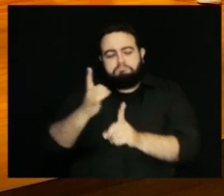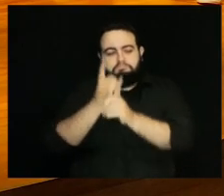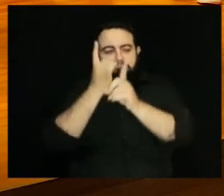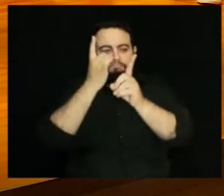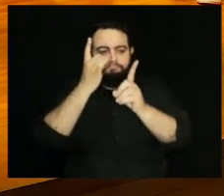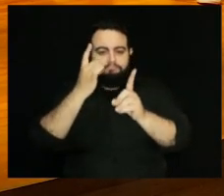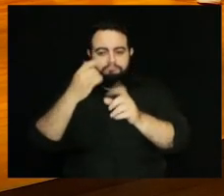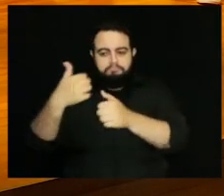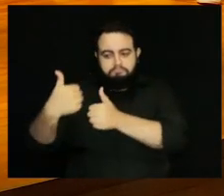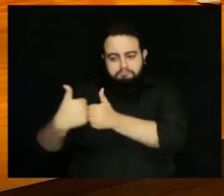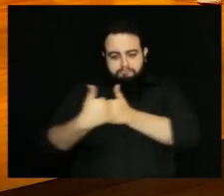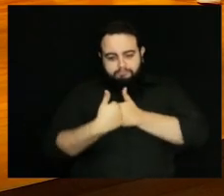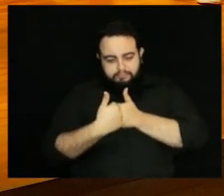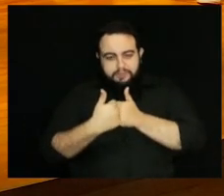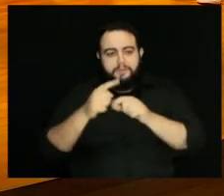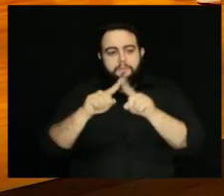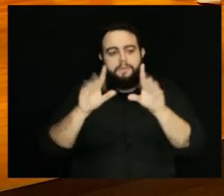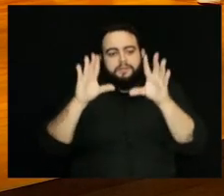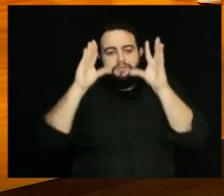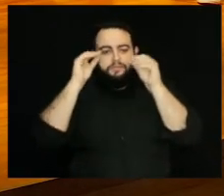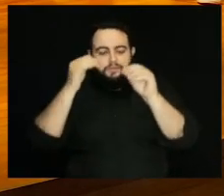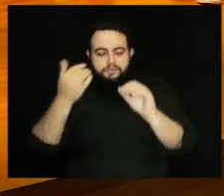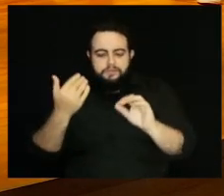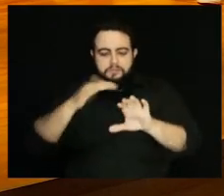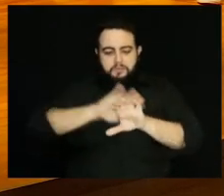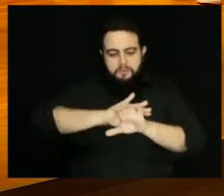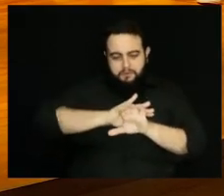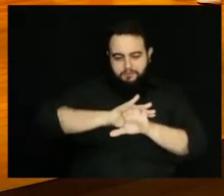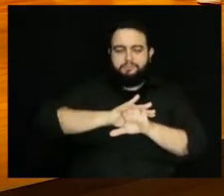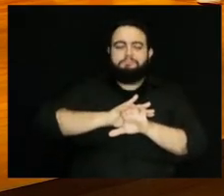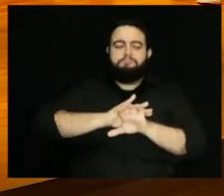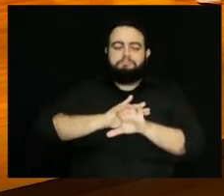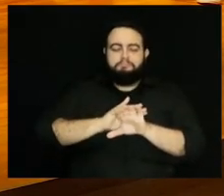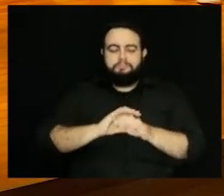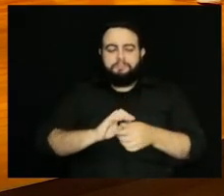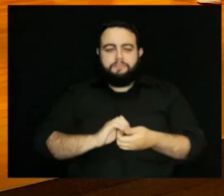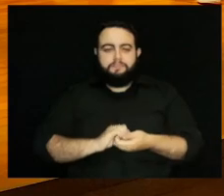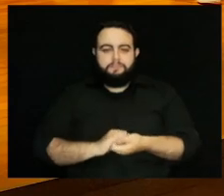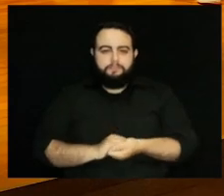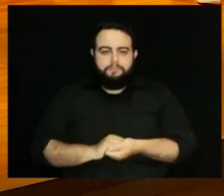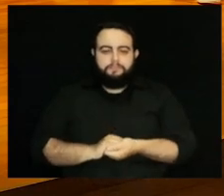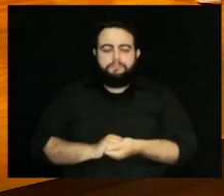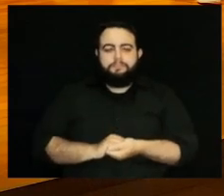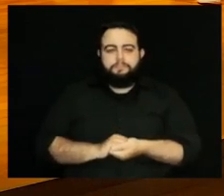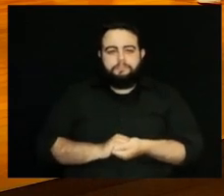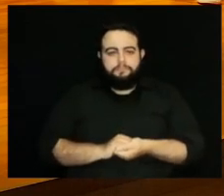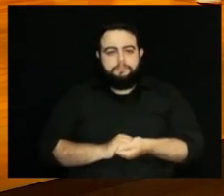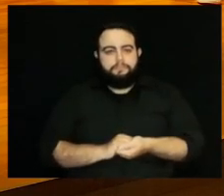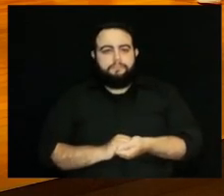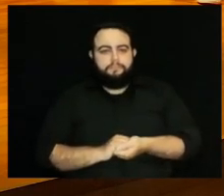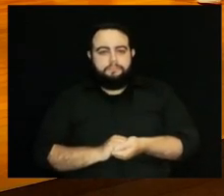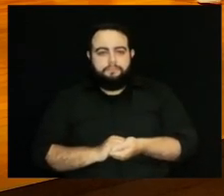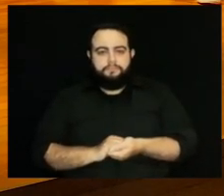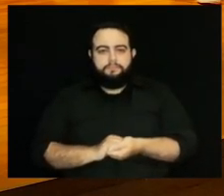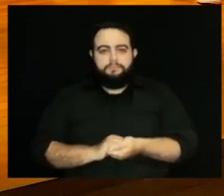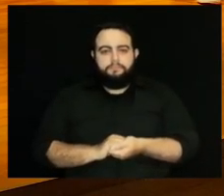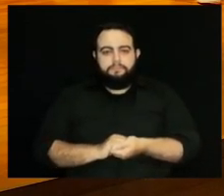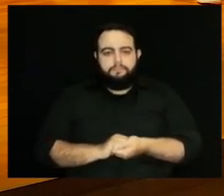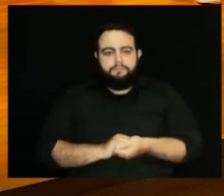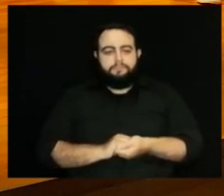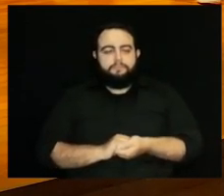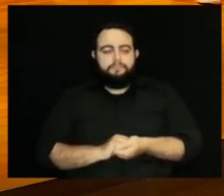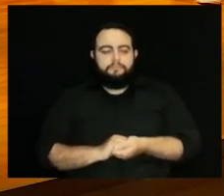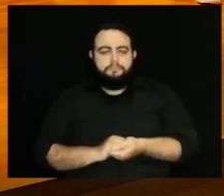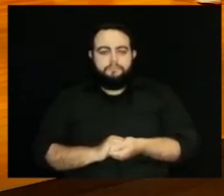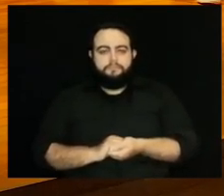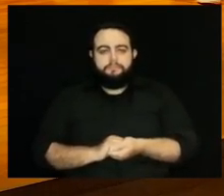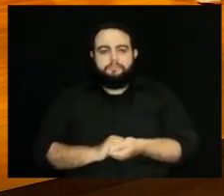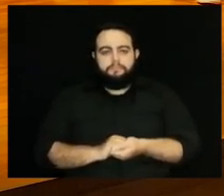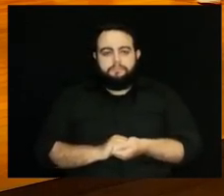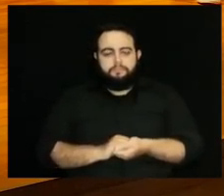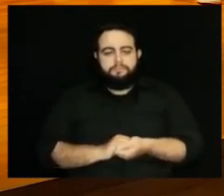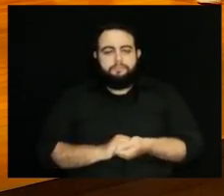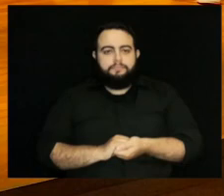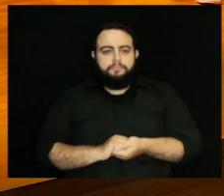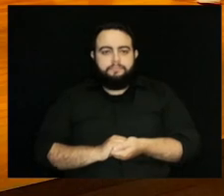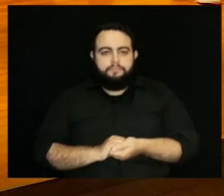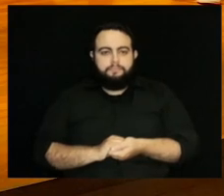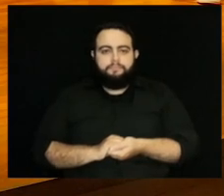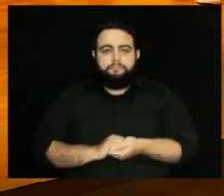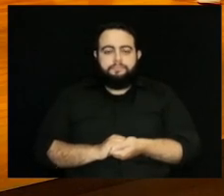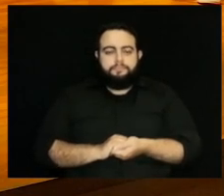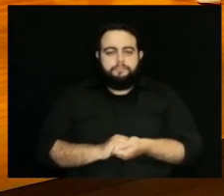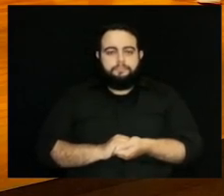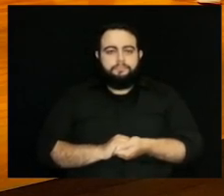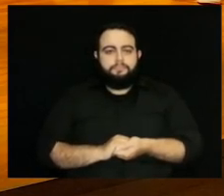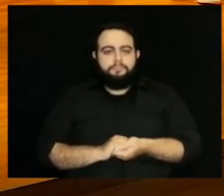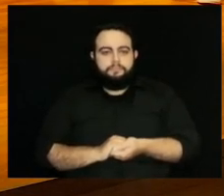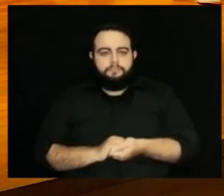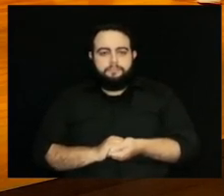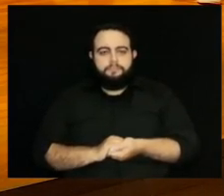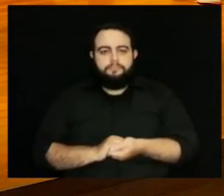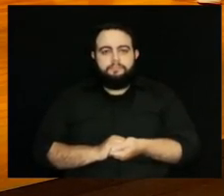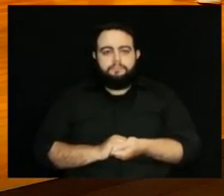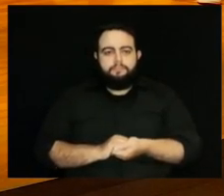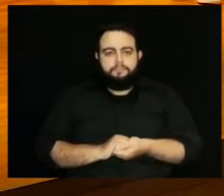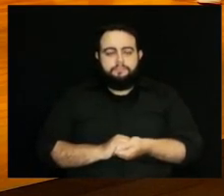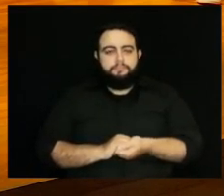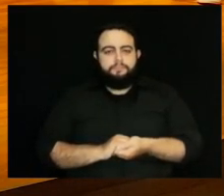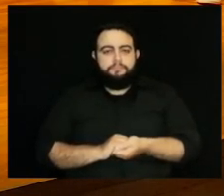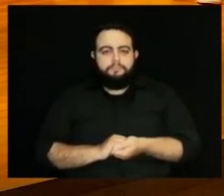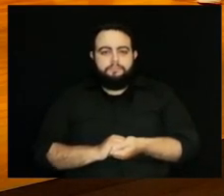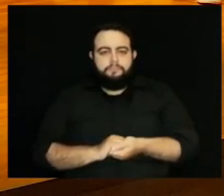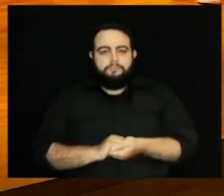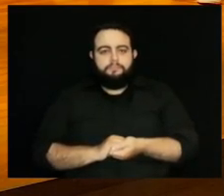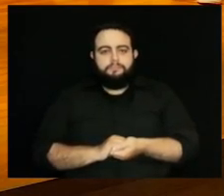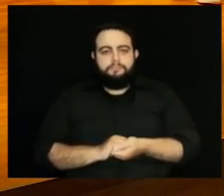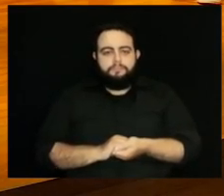ei [Música]